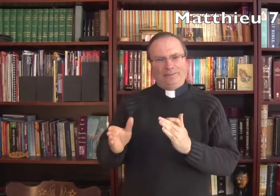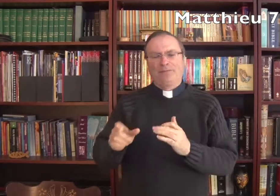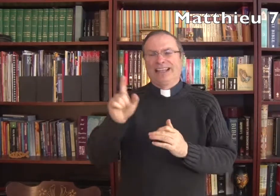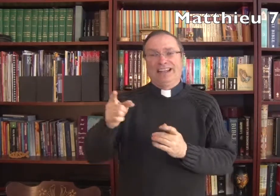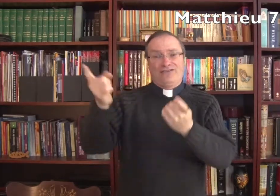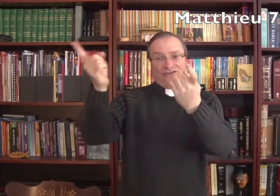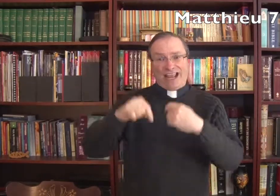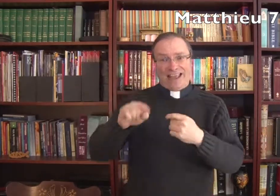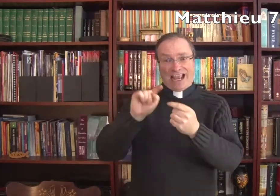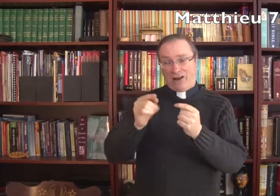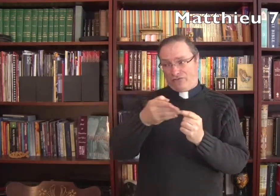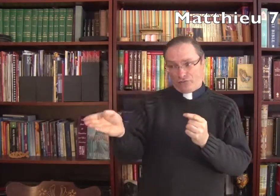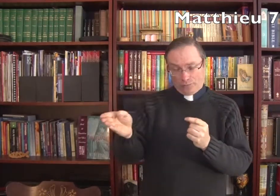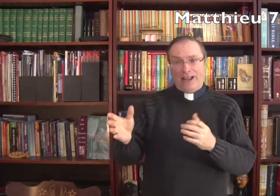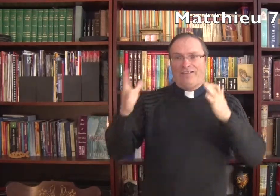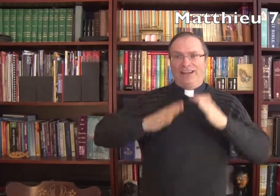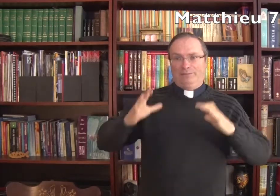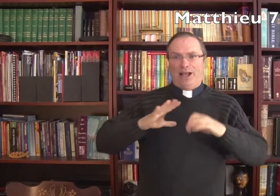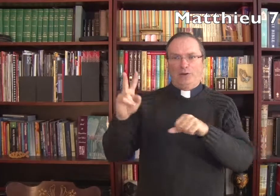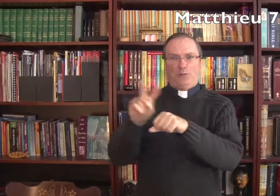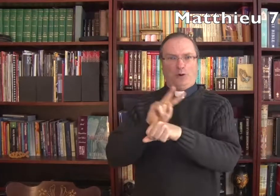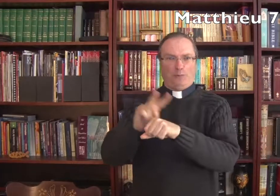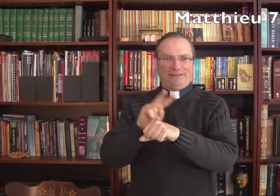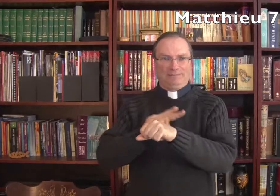Ils viennent à vous en vêtements de brebis,